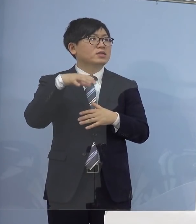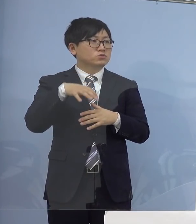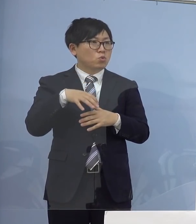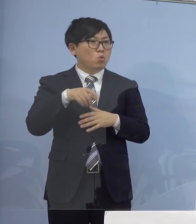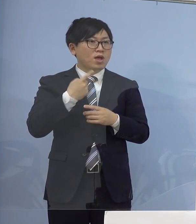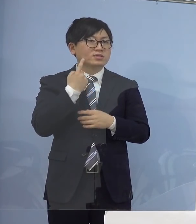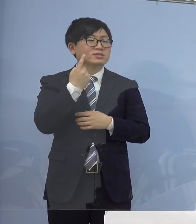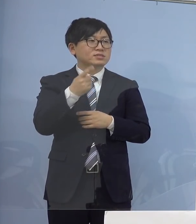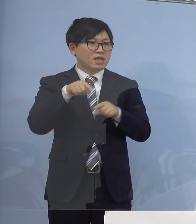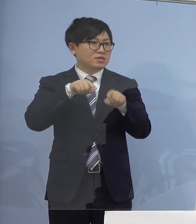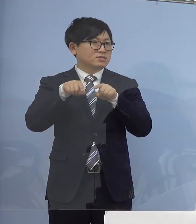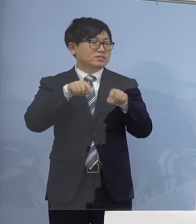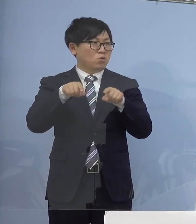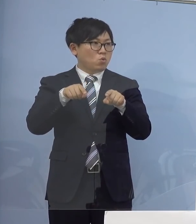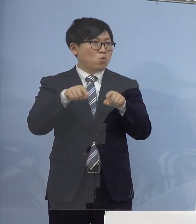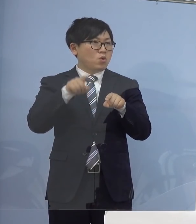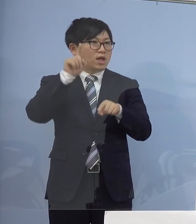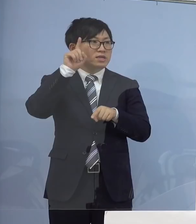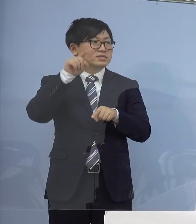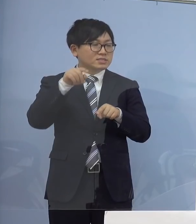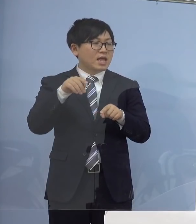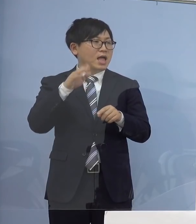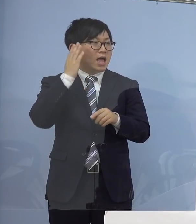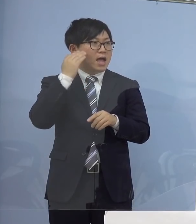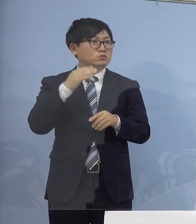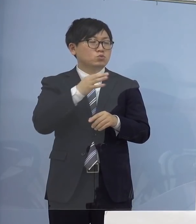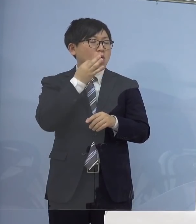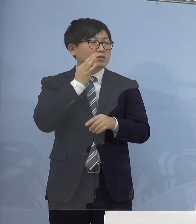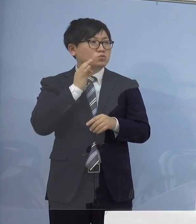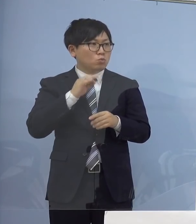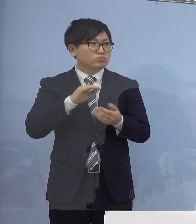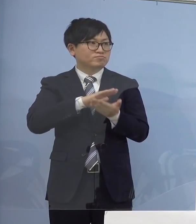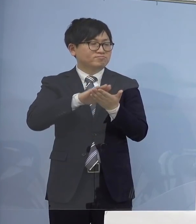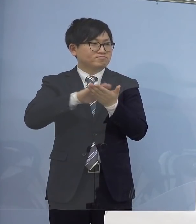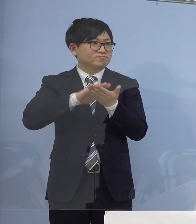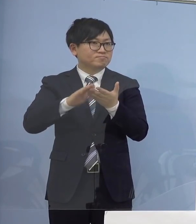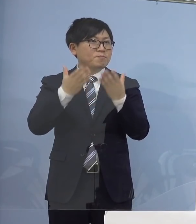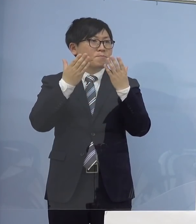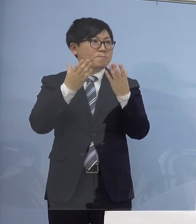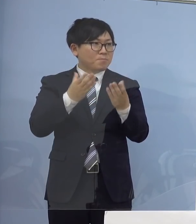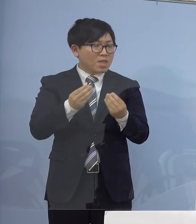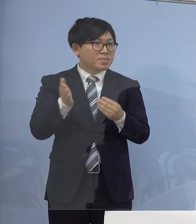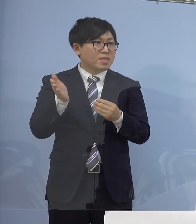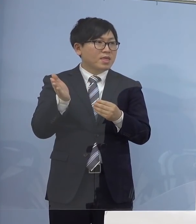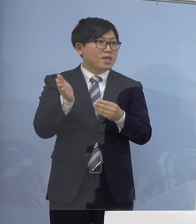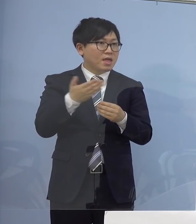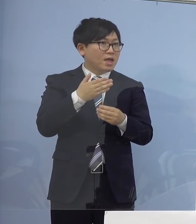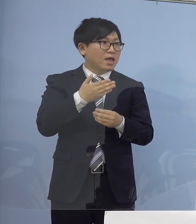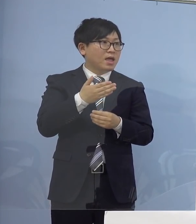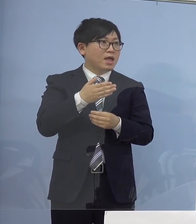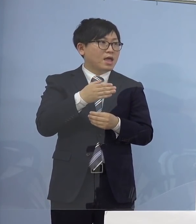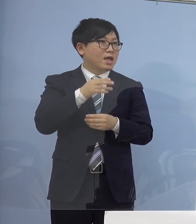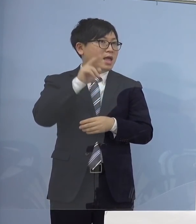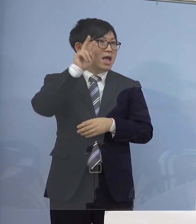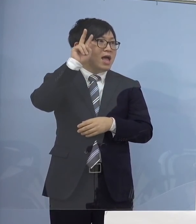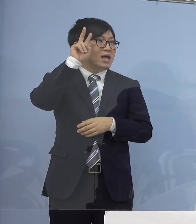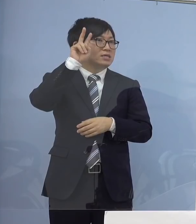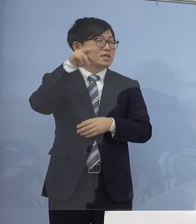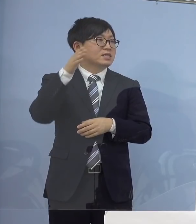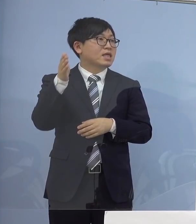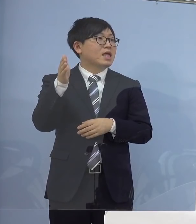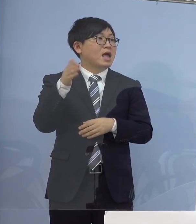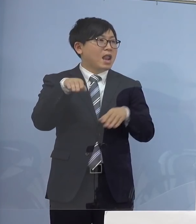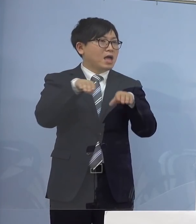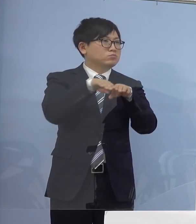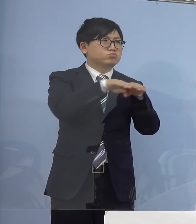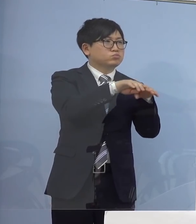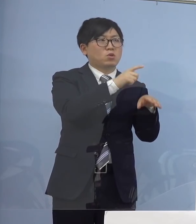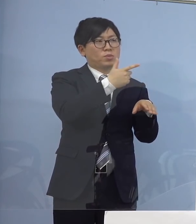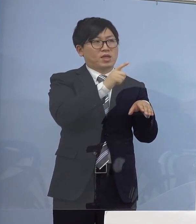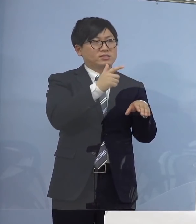おそらくそこで明日以降引き続き ずっと休校になるということにはならないと思いますけれども